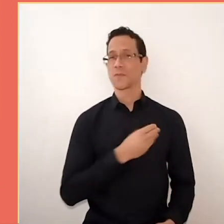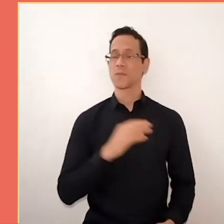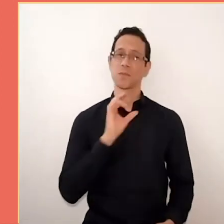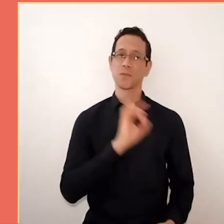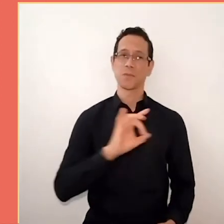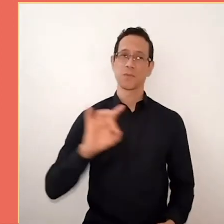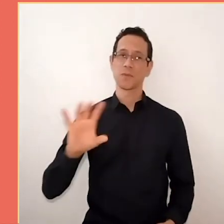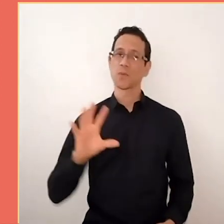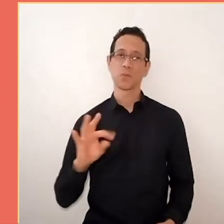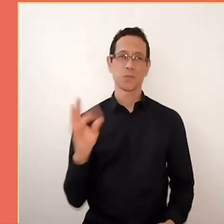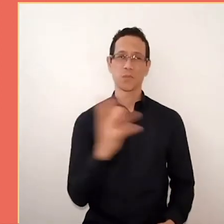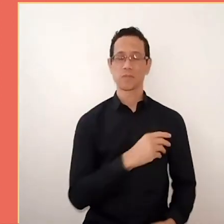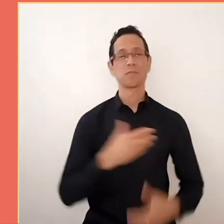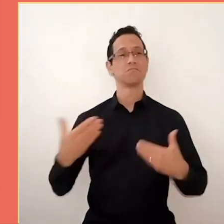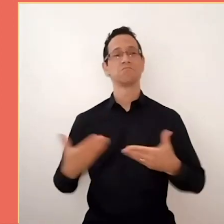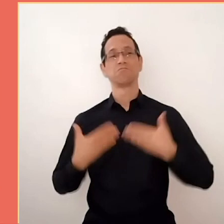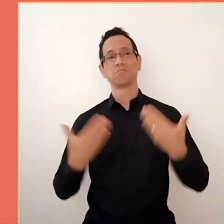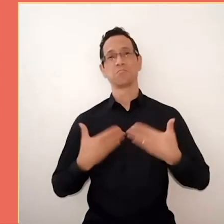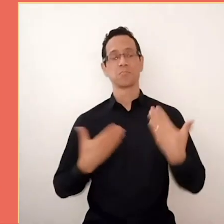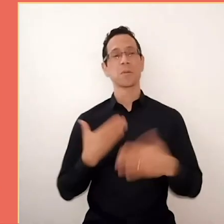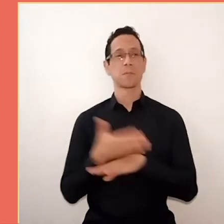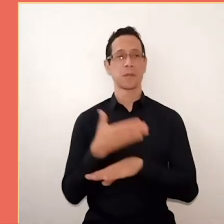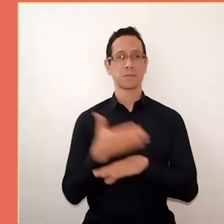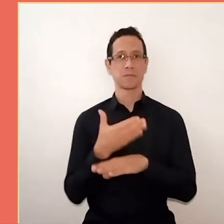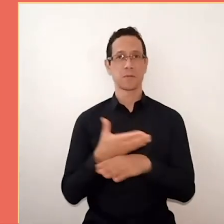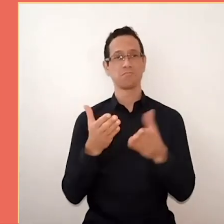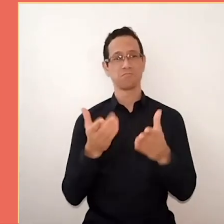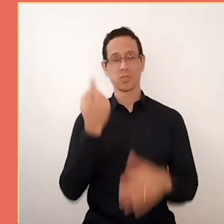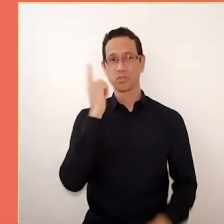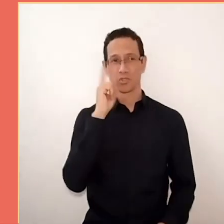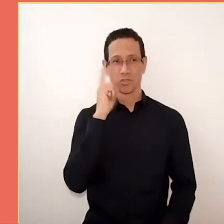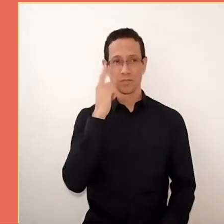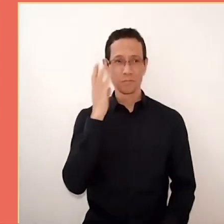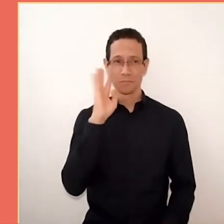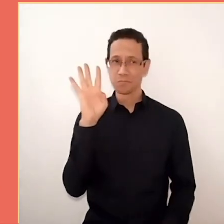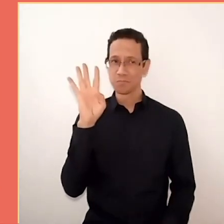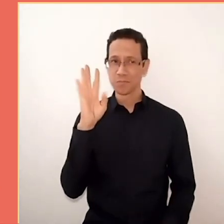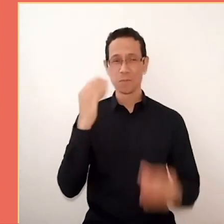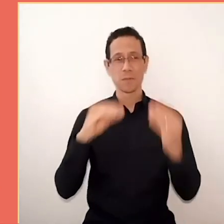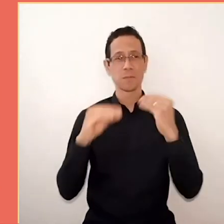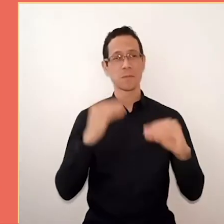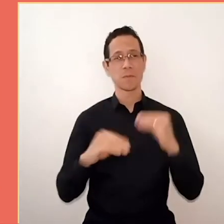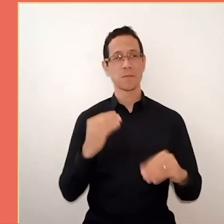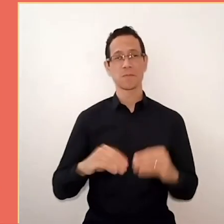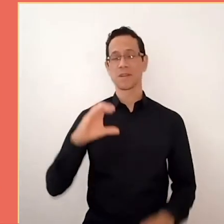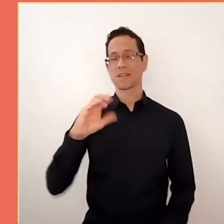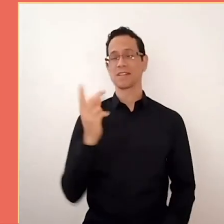o entusiasmo e a participação de vocês nestes dias. Ou seja, o chat eu acho que a gente precisava guardar todos os chats